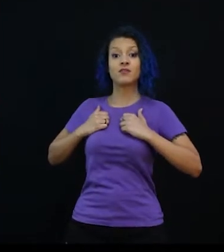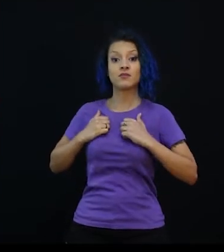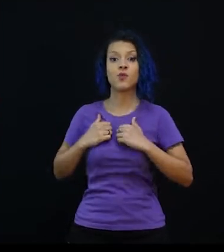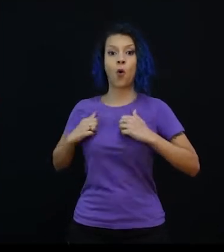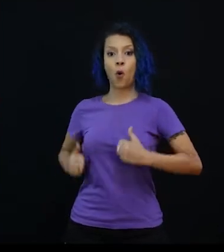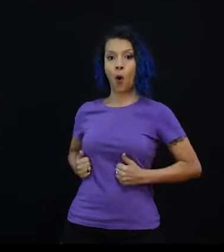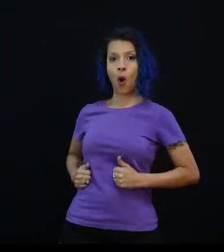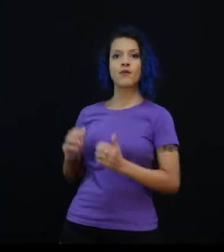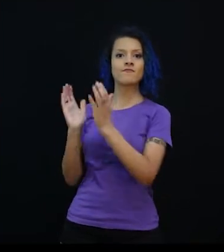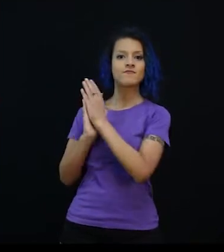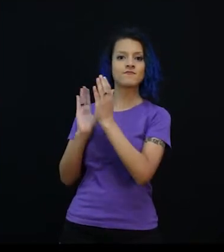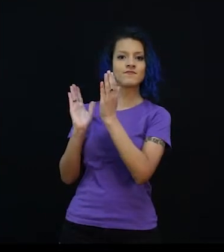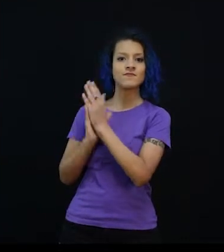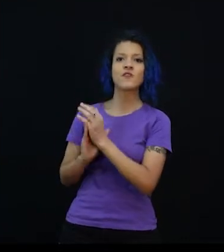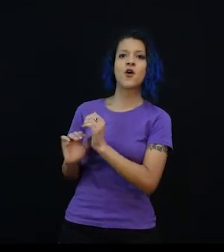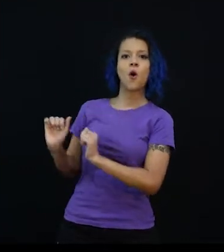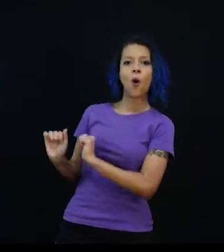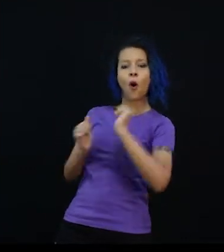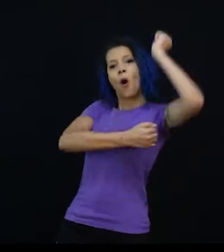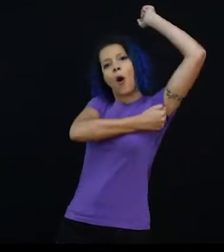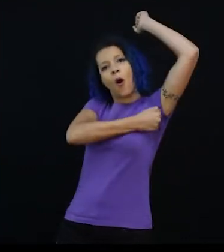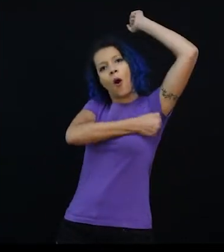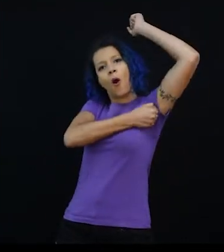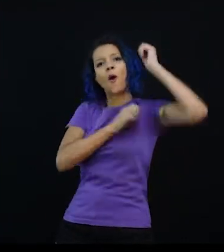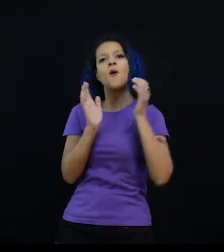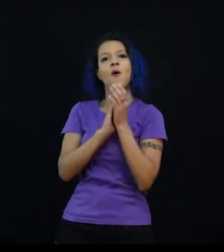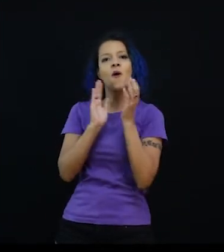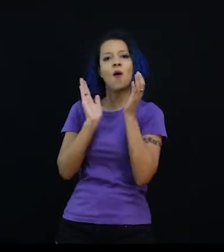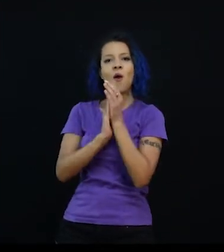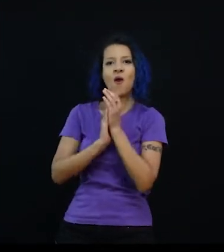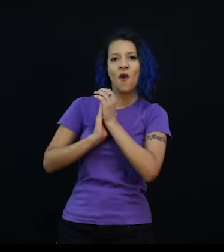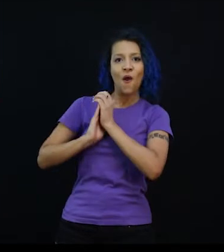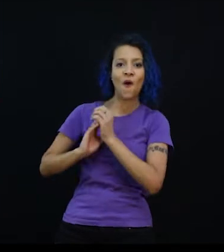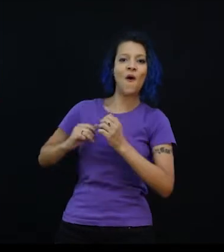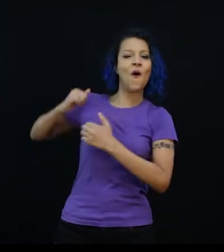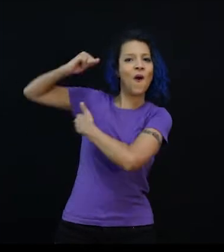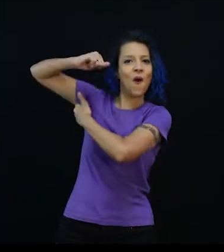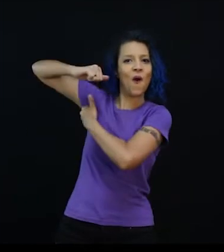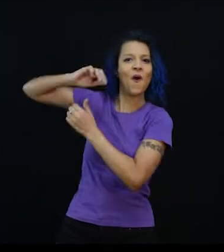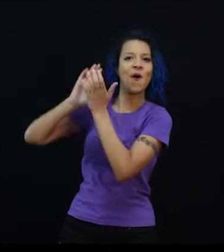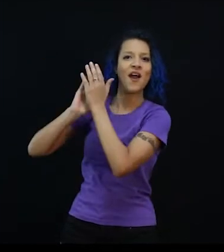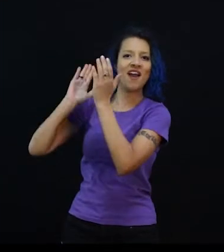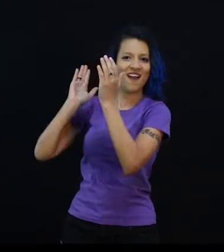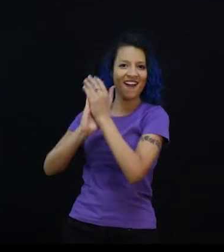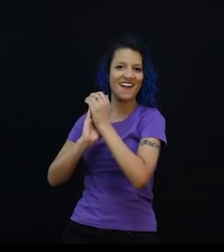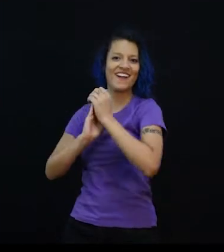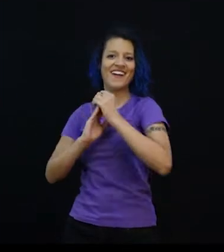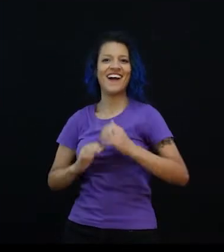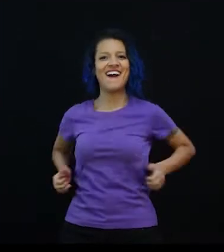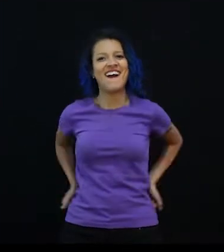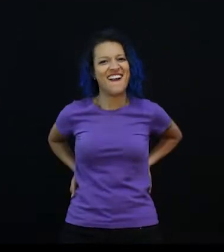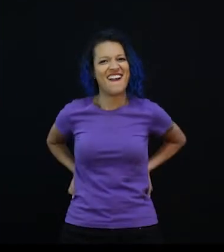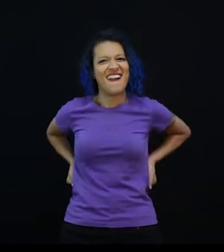Oin oin